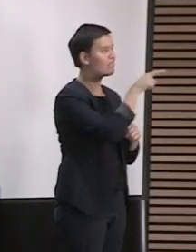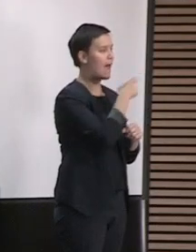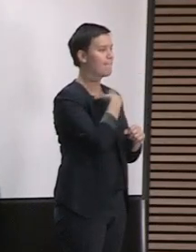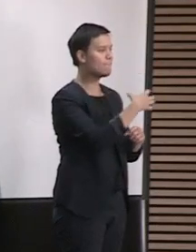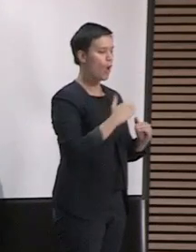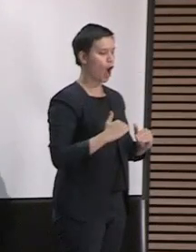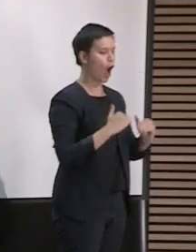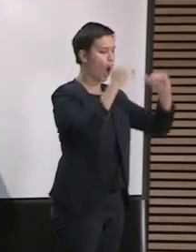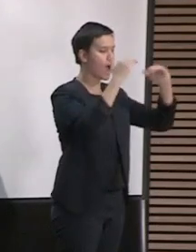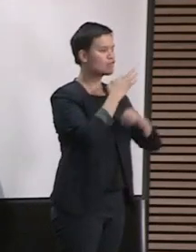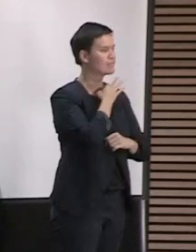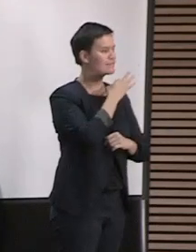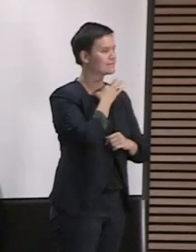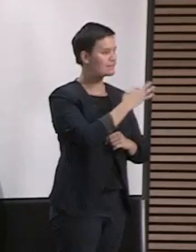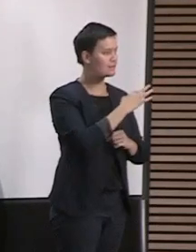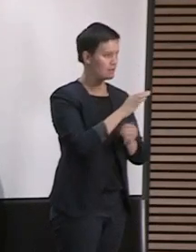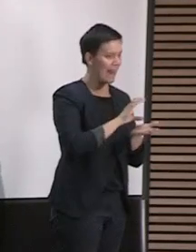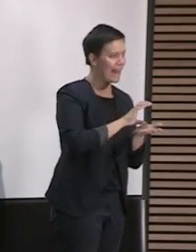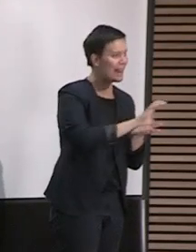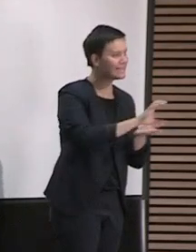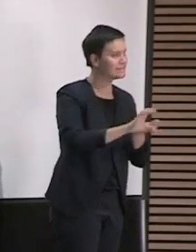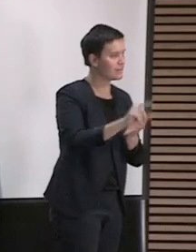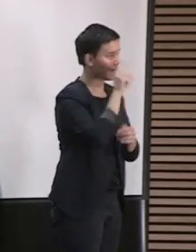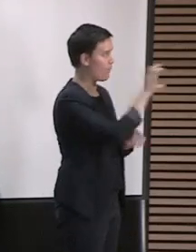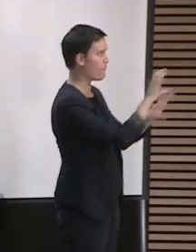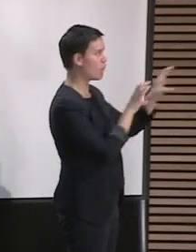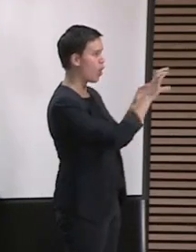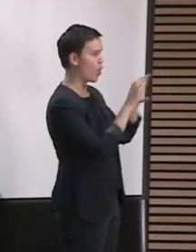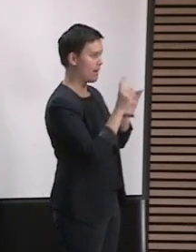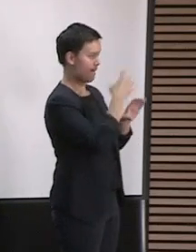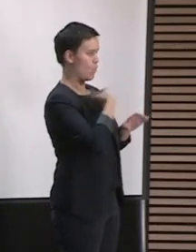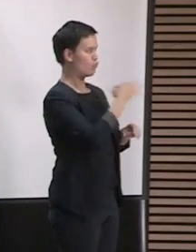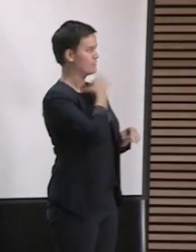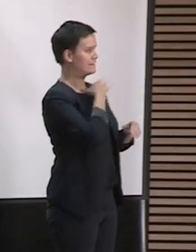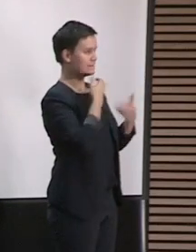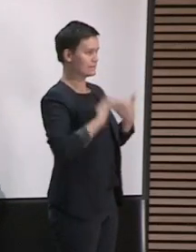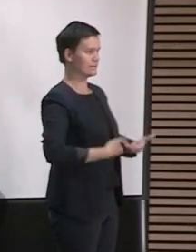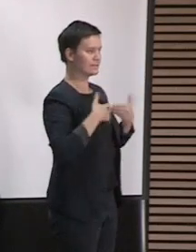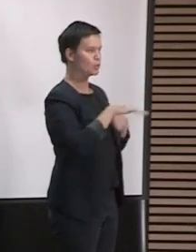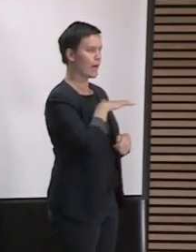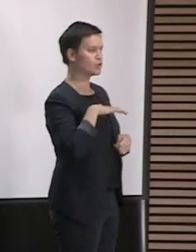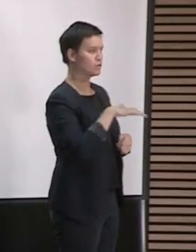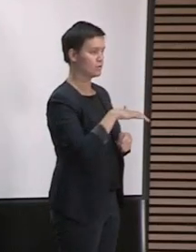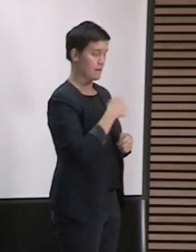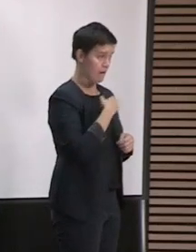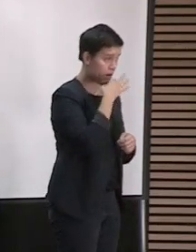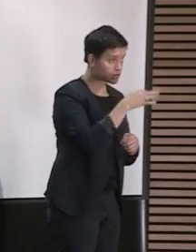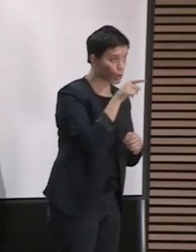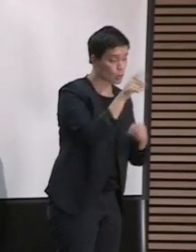tutuki tuunga tera taumata 2016. Ko te tikanga, kei te